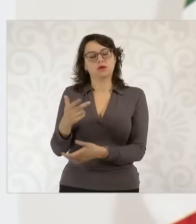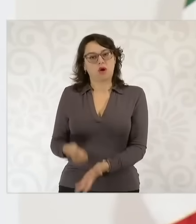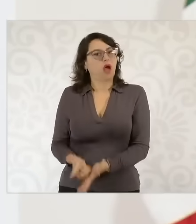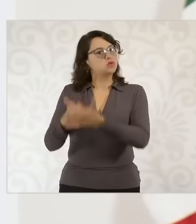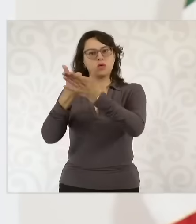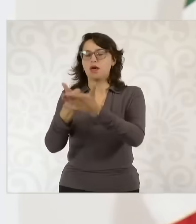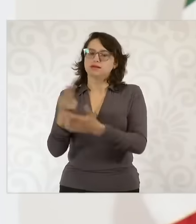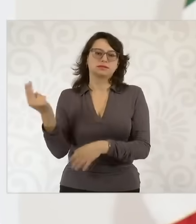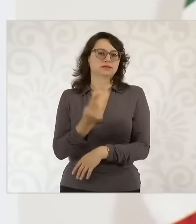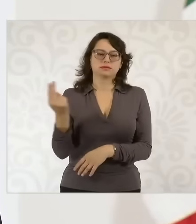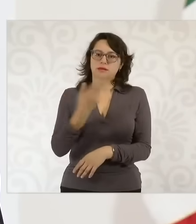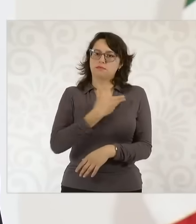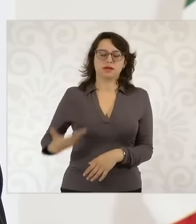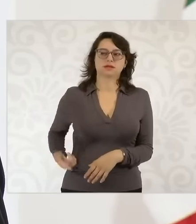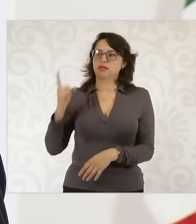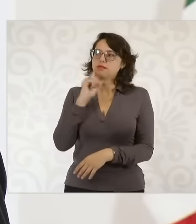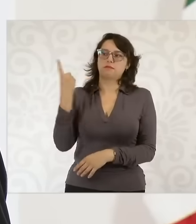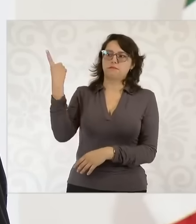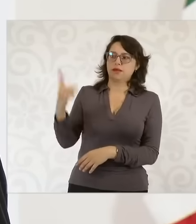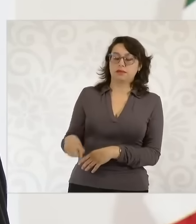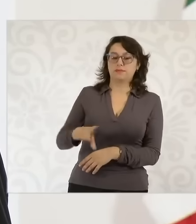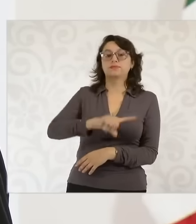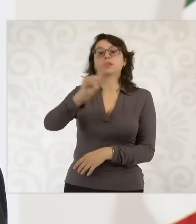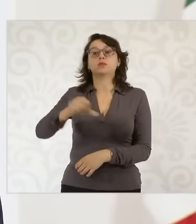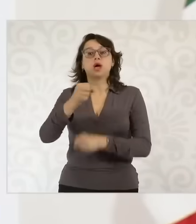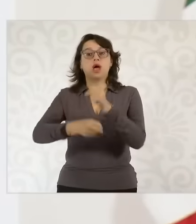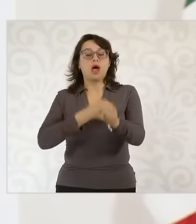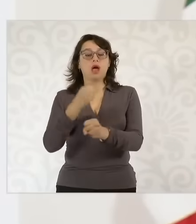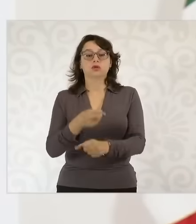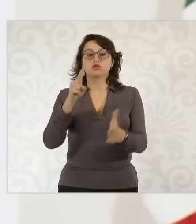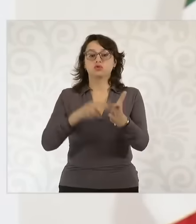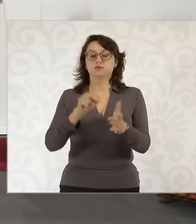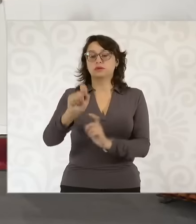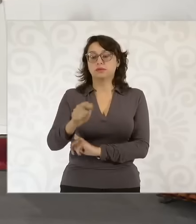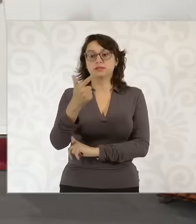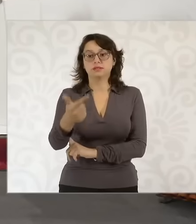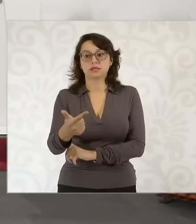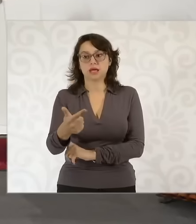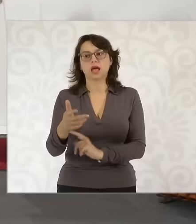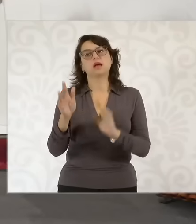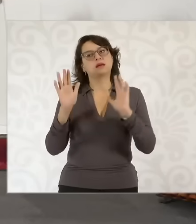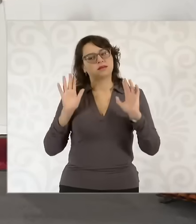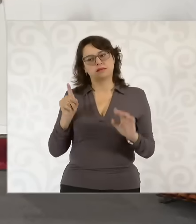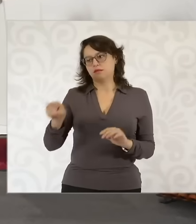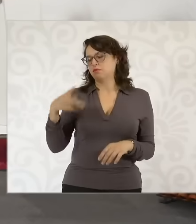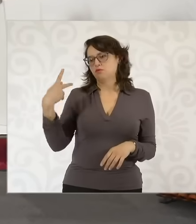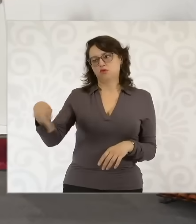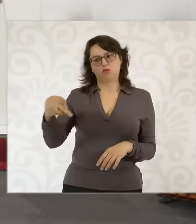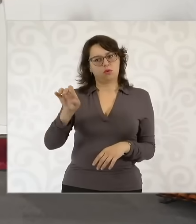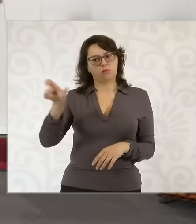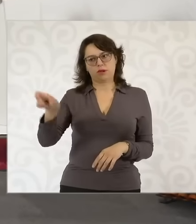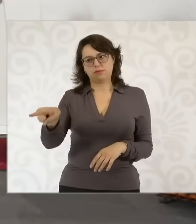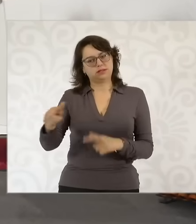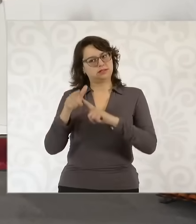presidenta y a partir de 27 la eh instrucción es que el gasto operativo de Pemex se financie